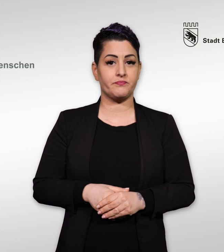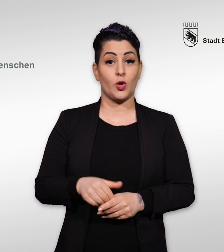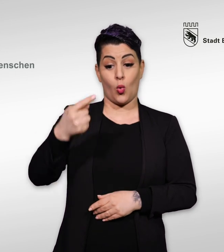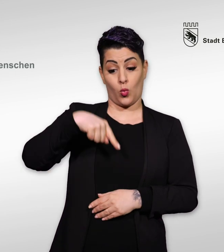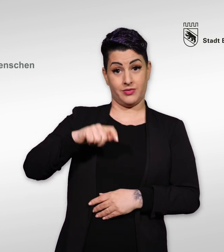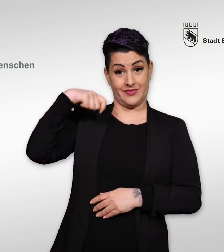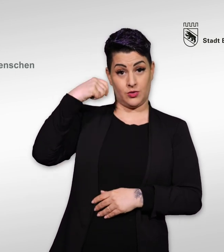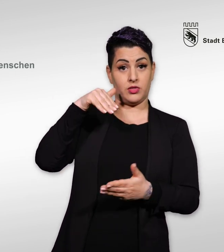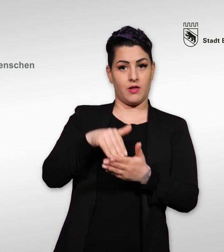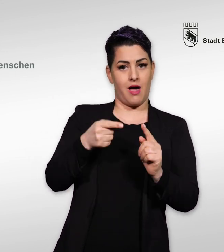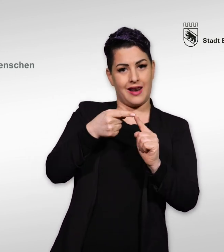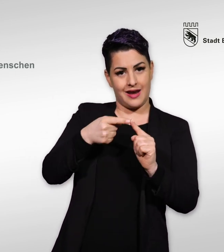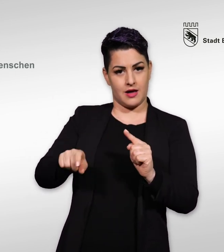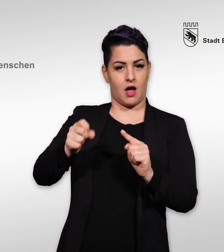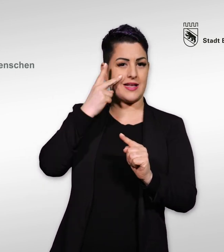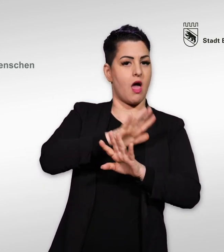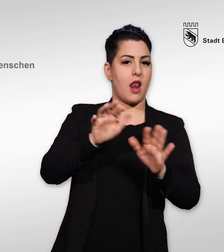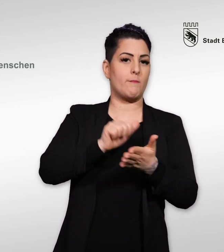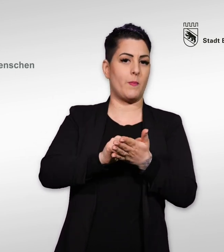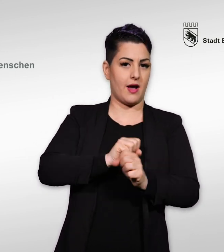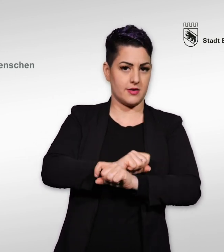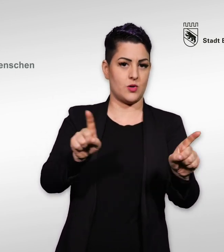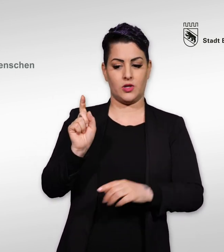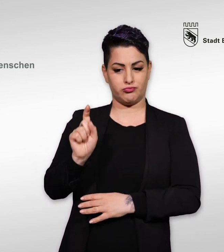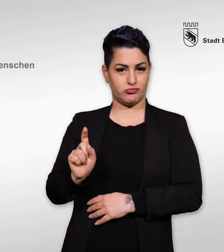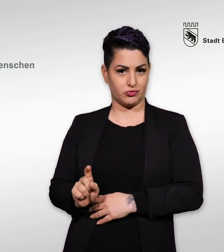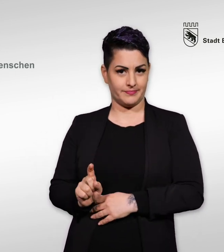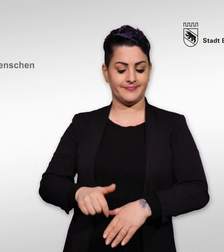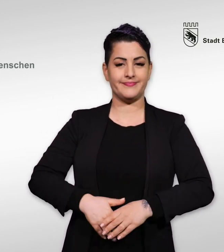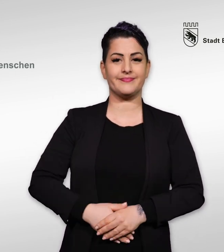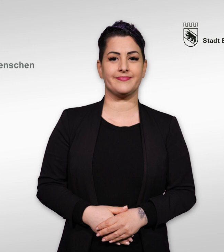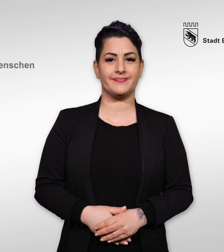Einen Link zu allen Publikationen finden Sie unter diesem Video.